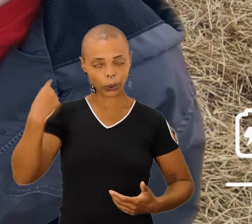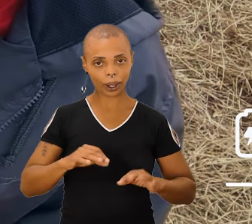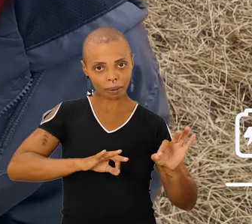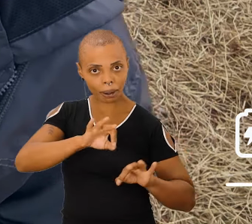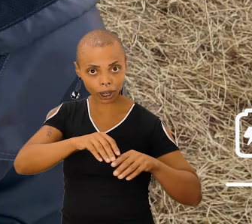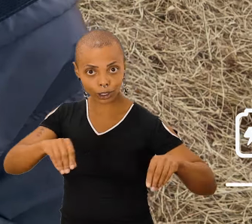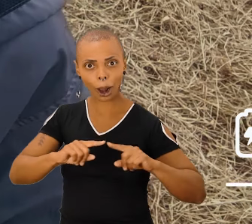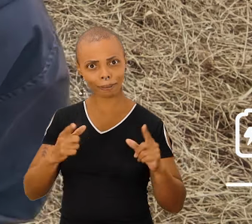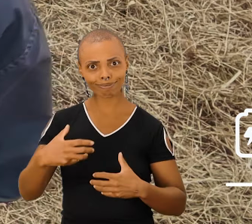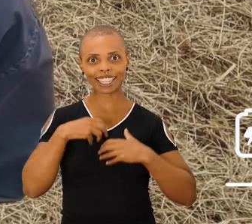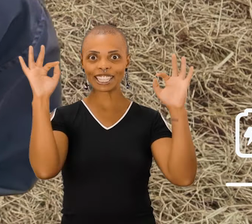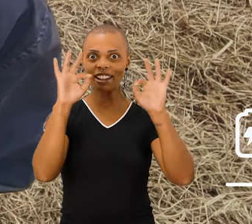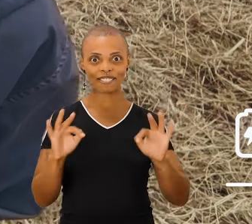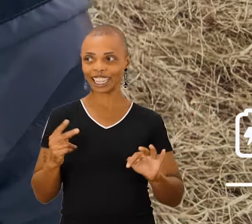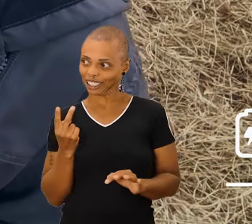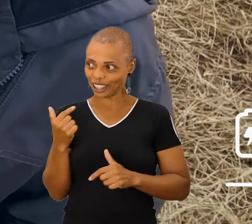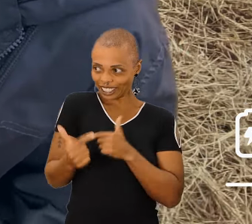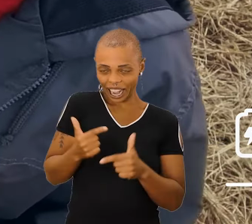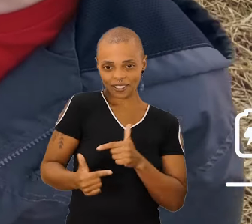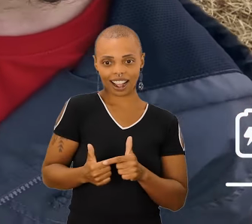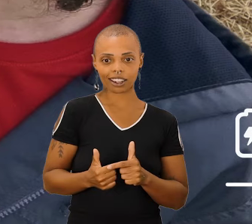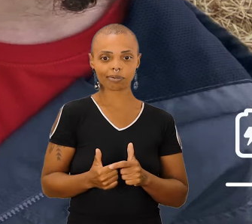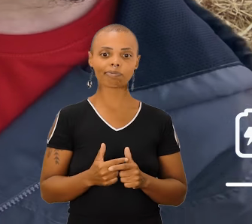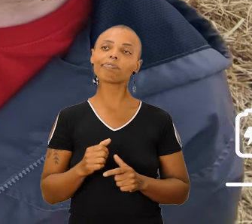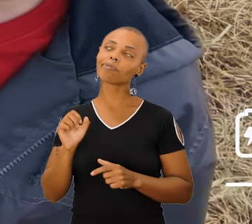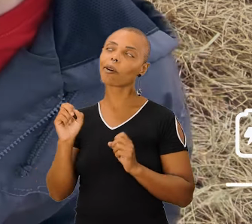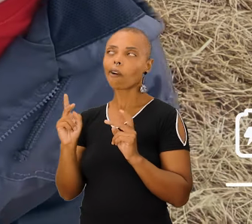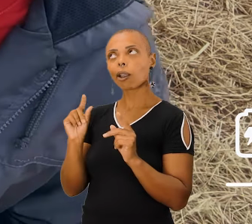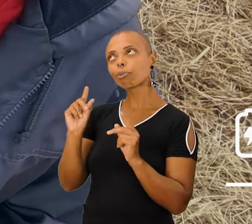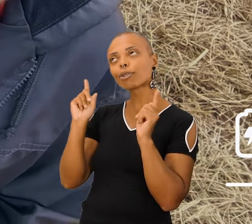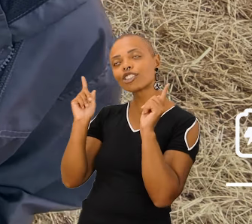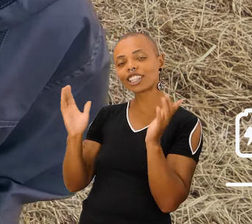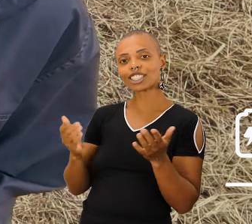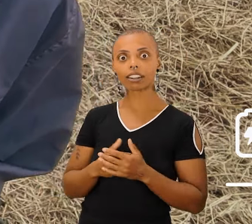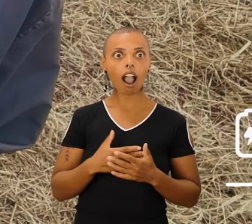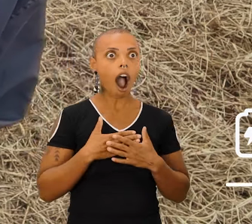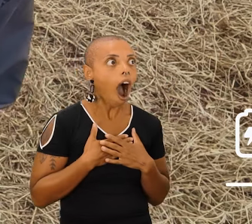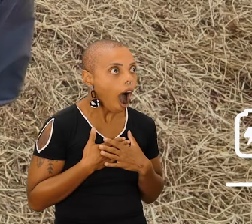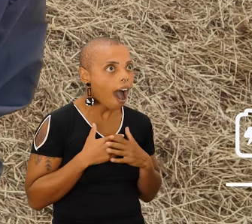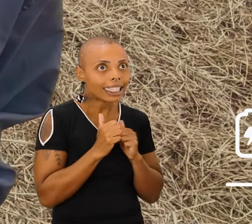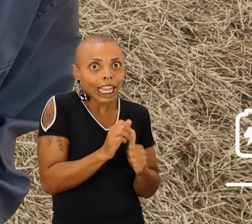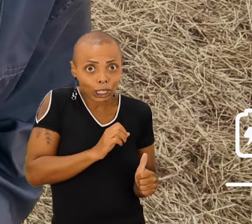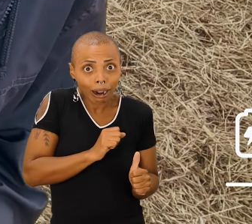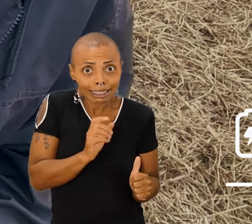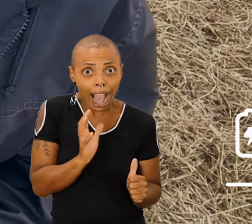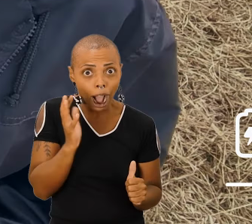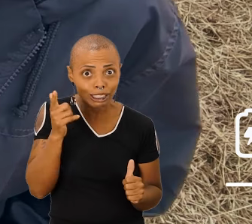Mas eu tô bem feliz com o trabalho que a gente fez! [Jotapê] É, foi divertido, vai. [Dininha] Meu Deus, seguimores... Tá acontecendo!